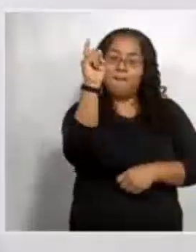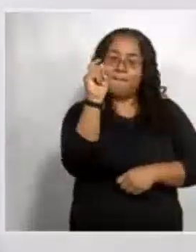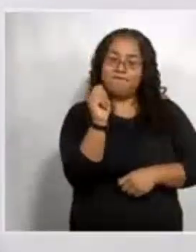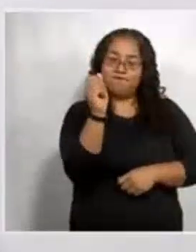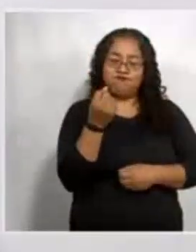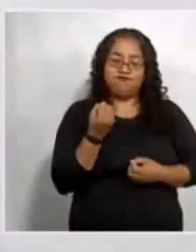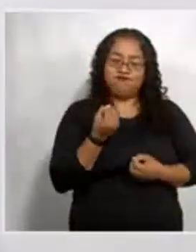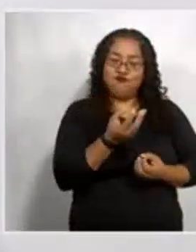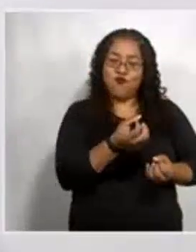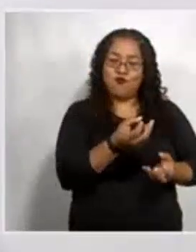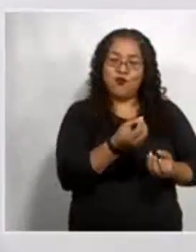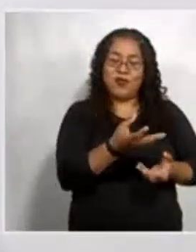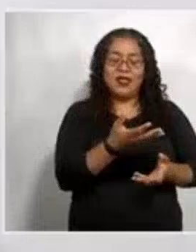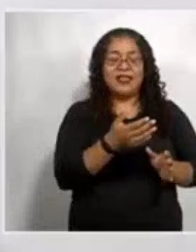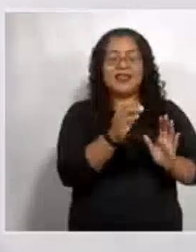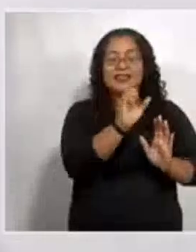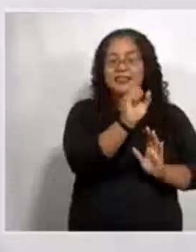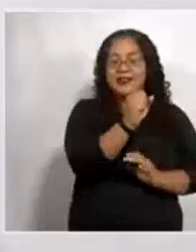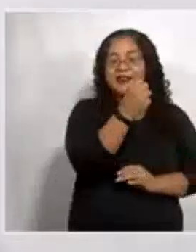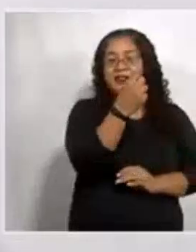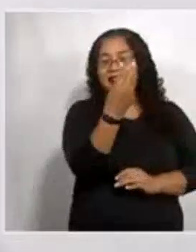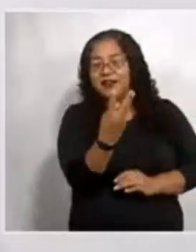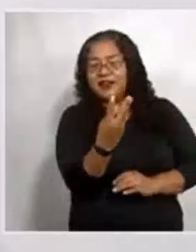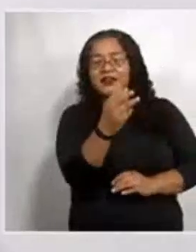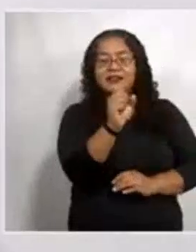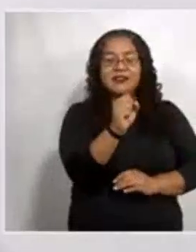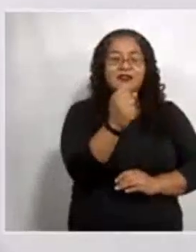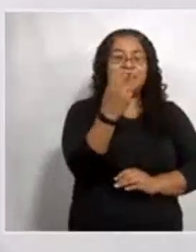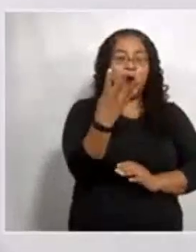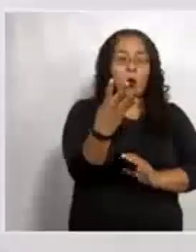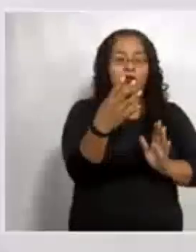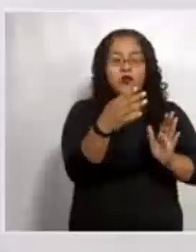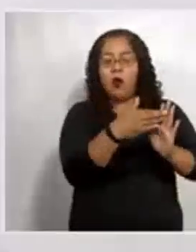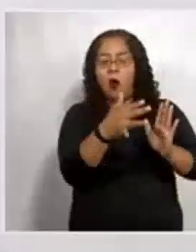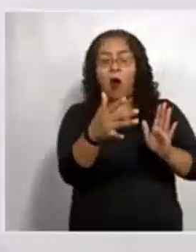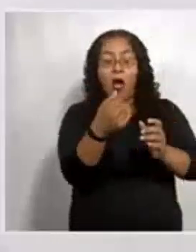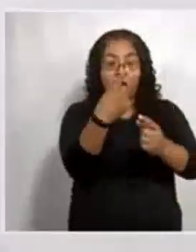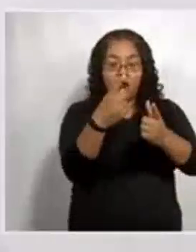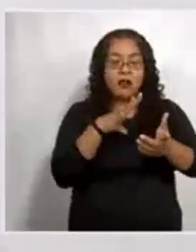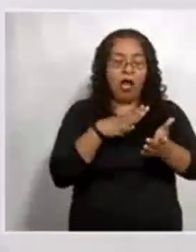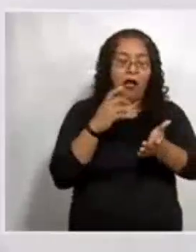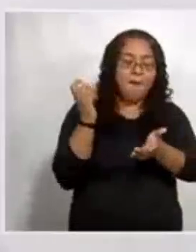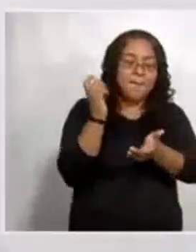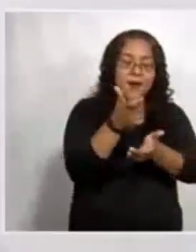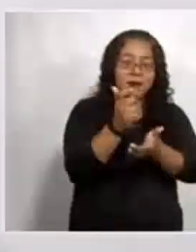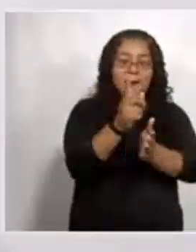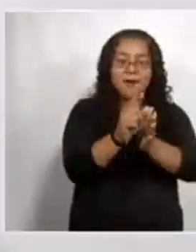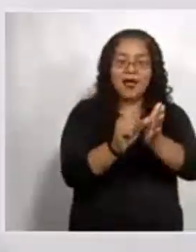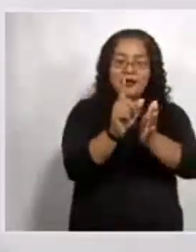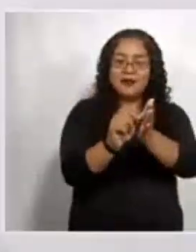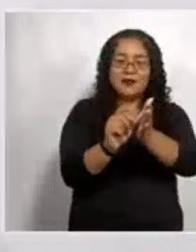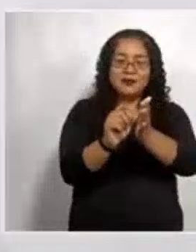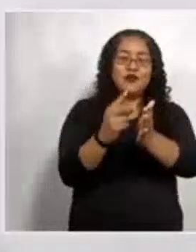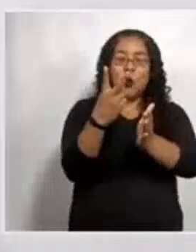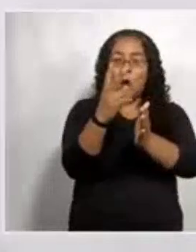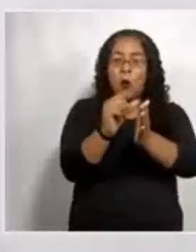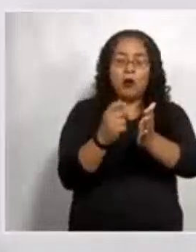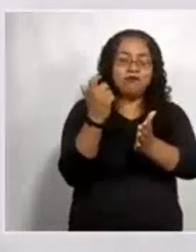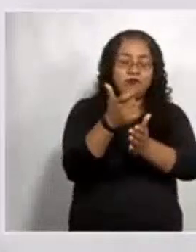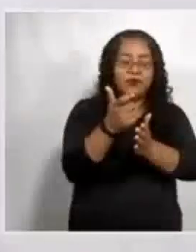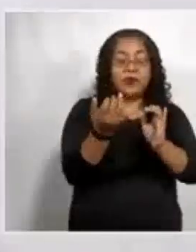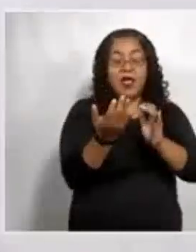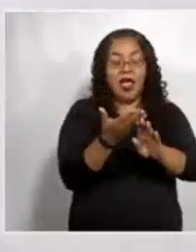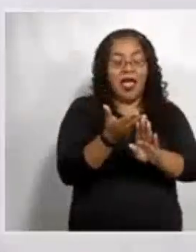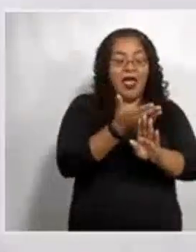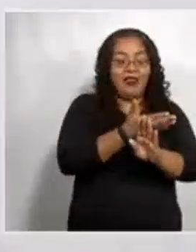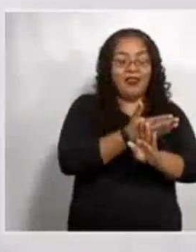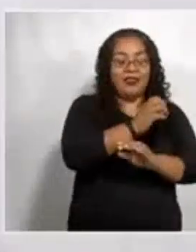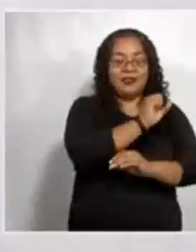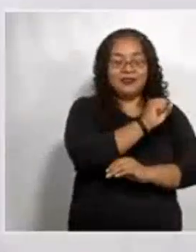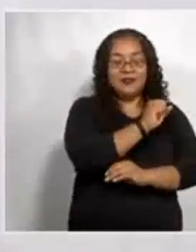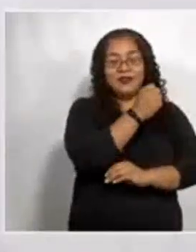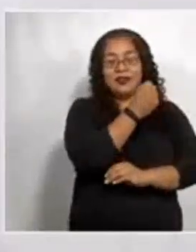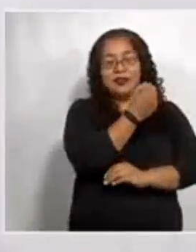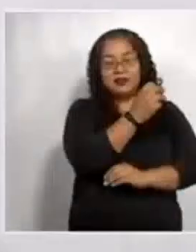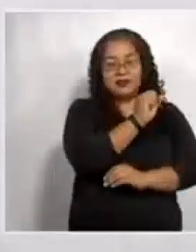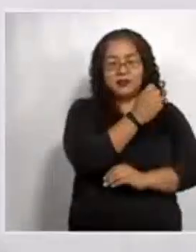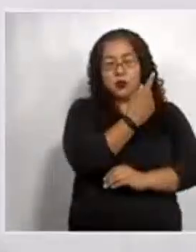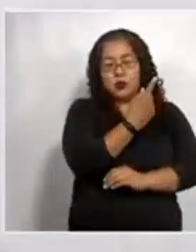Ya las de 63 y 64 ya la reciben y las de 60, 61 y 62 están las inscripciones ahora para